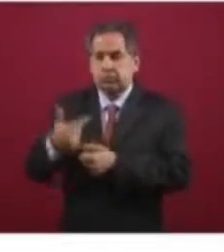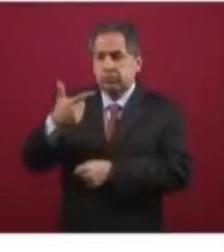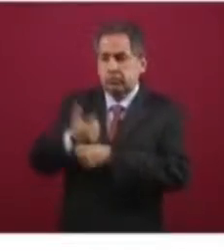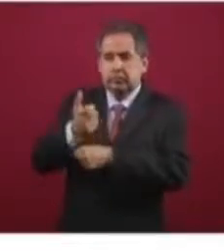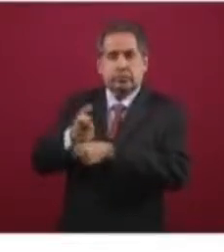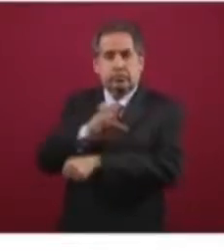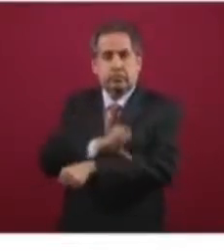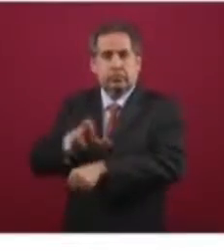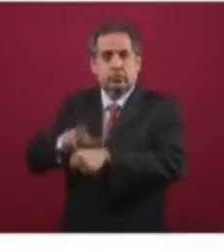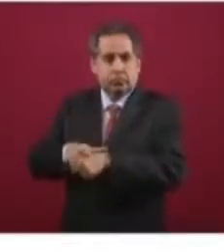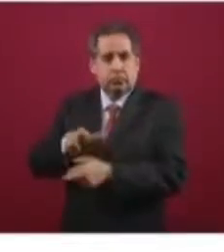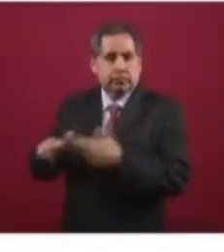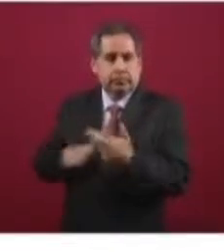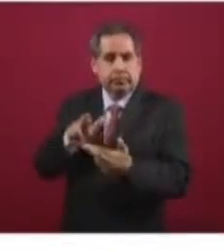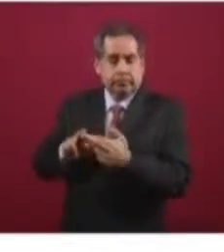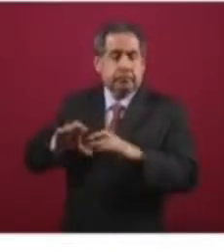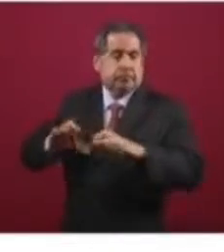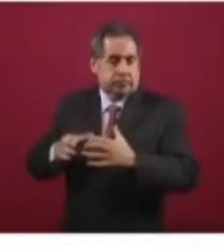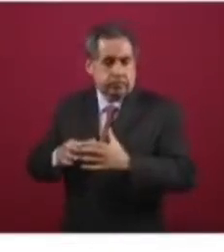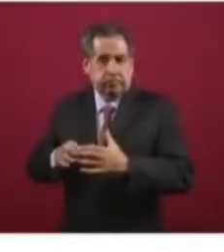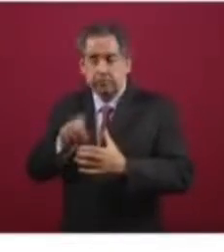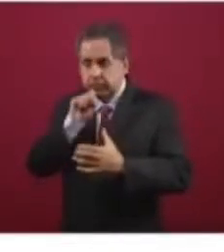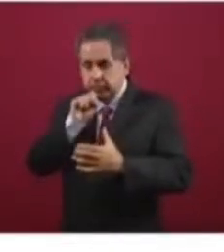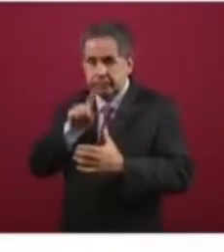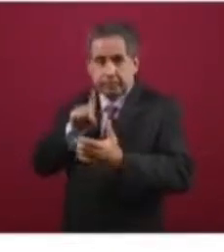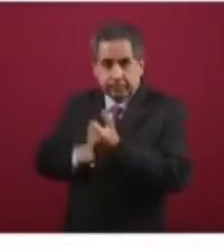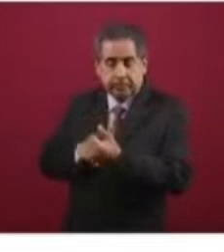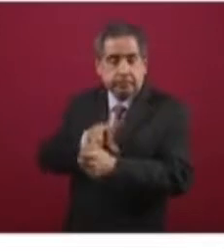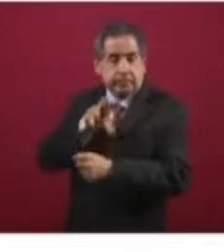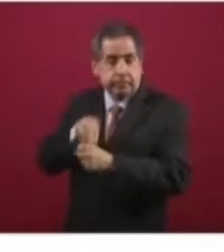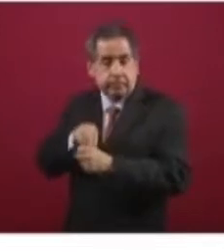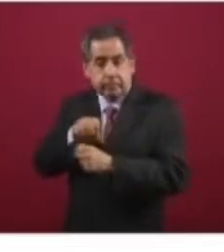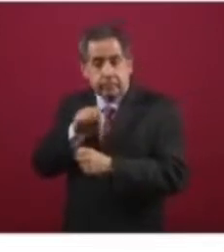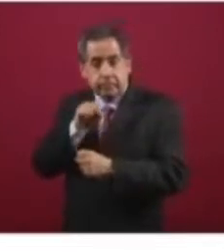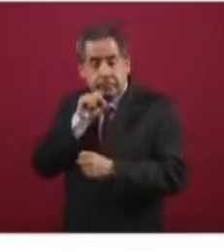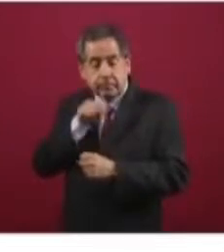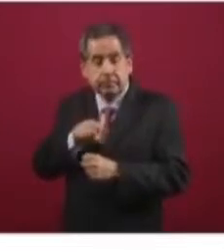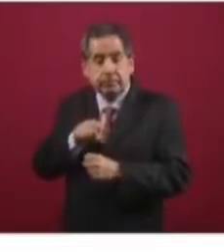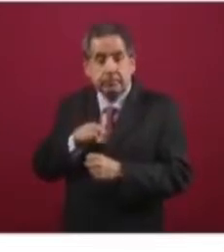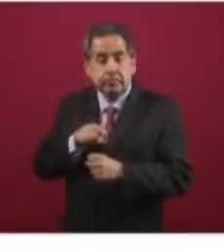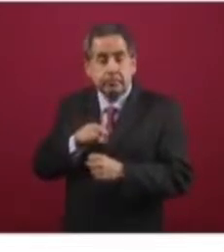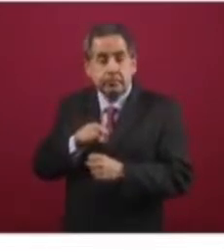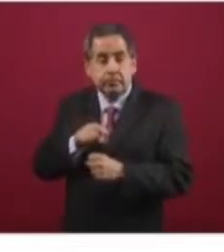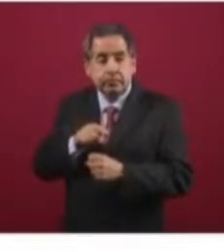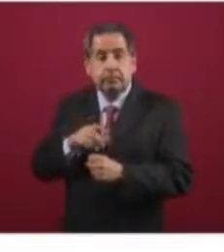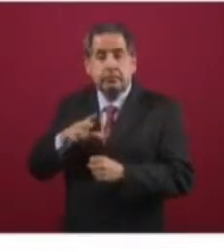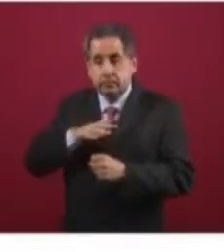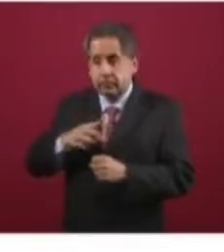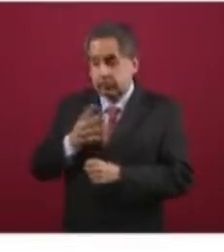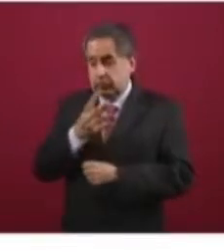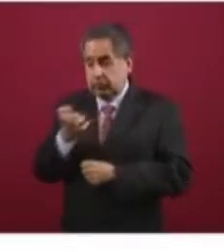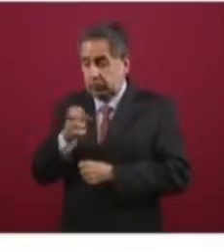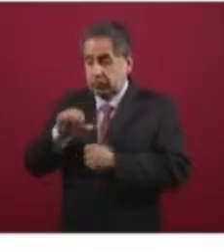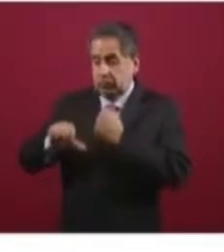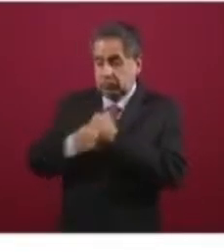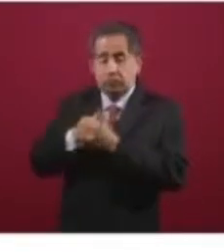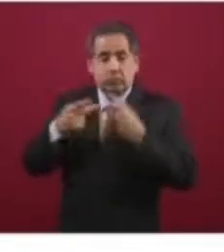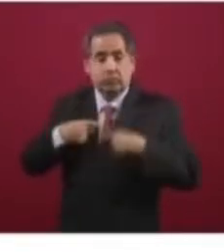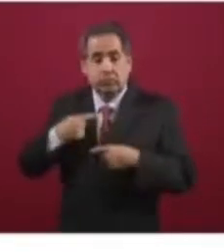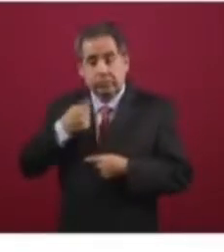Territorial, que además esta coordinación territorial dispone de 411 elementos para